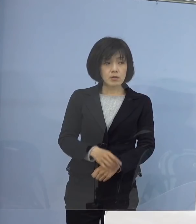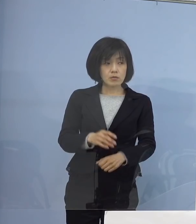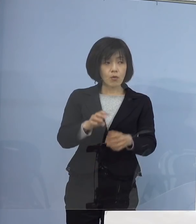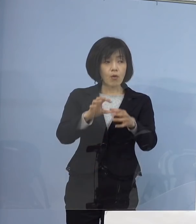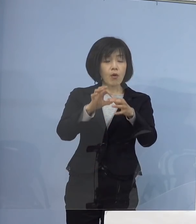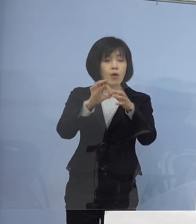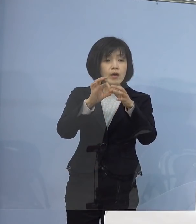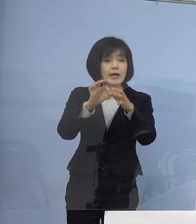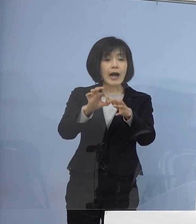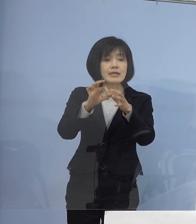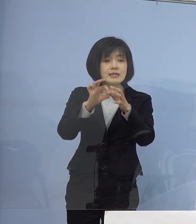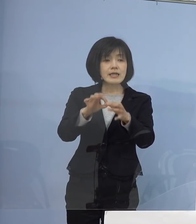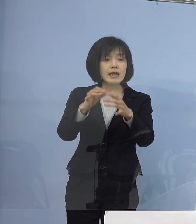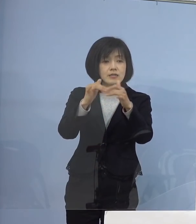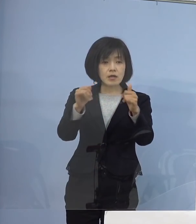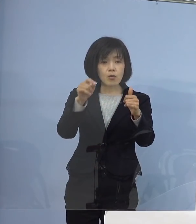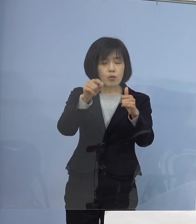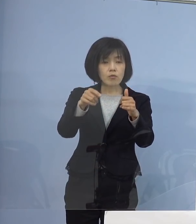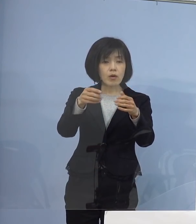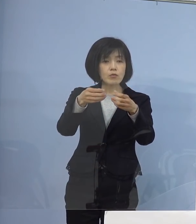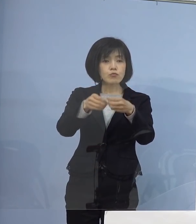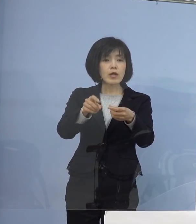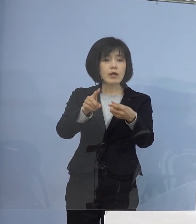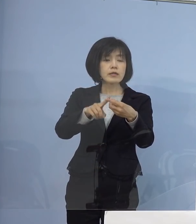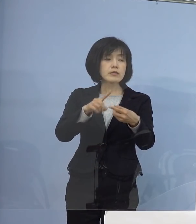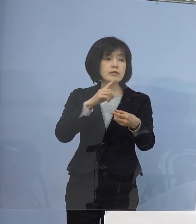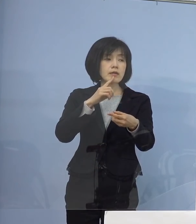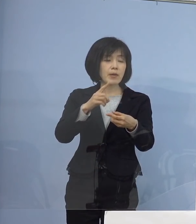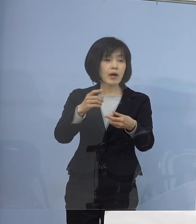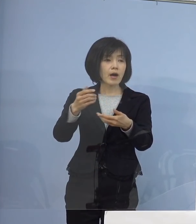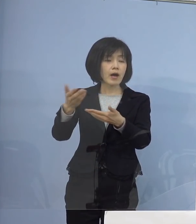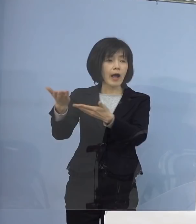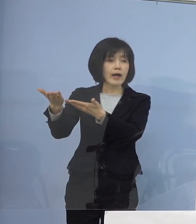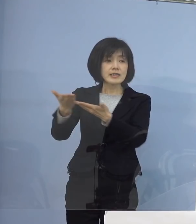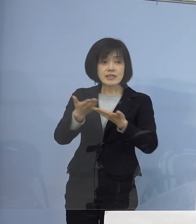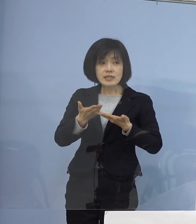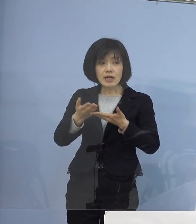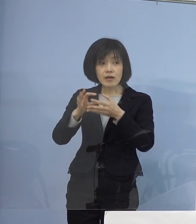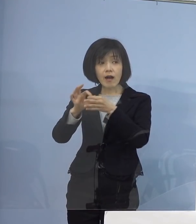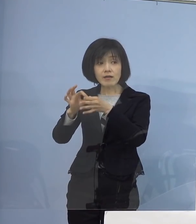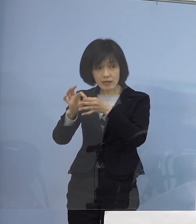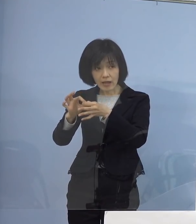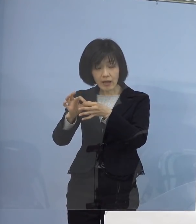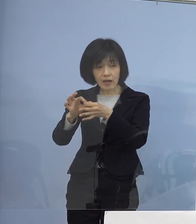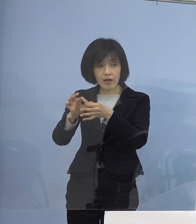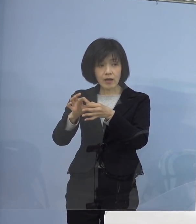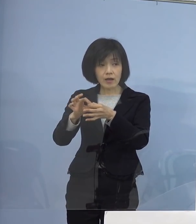具体的には仕入れの業者さんとかですか それは言えない感じ （知事） それは関係者と申し上げたように接触者であったり